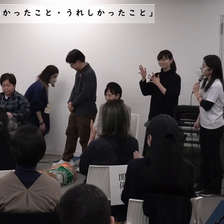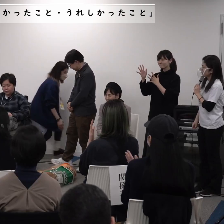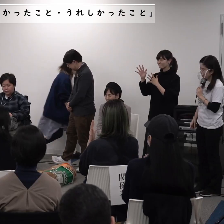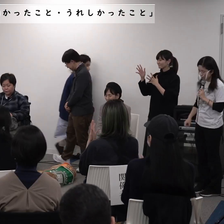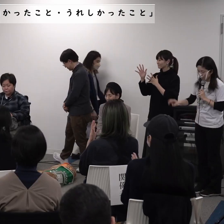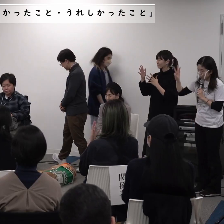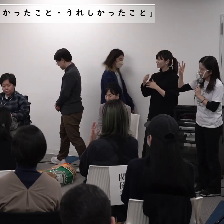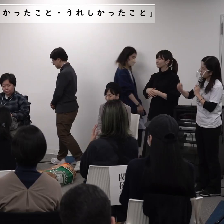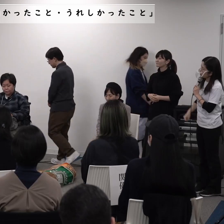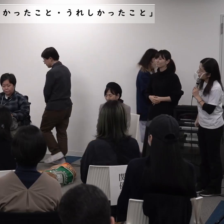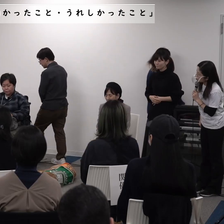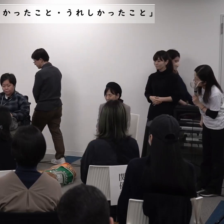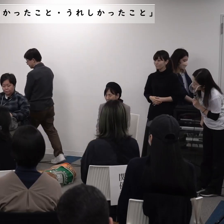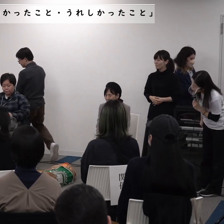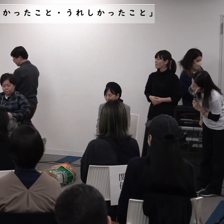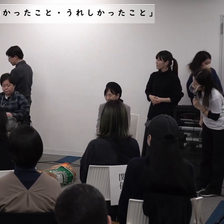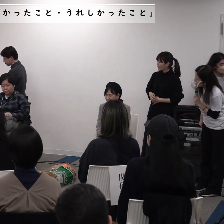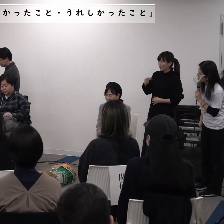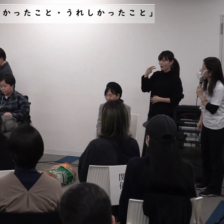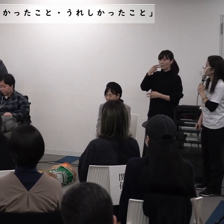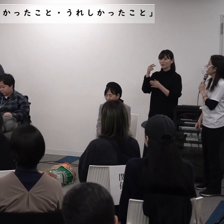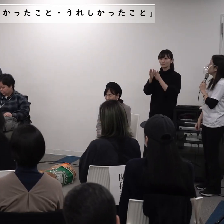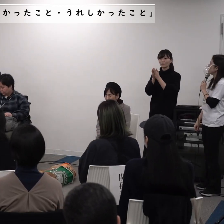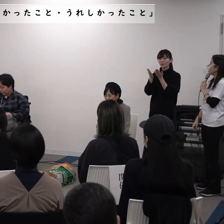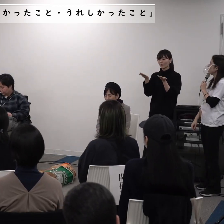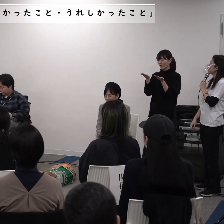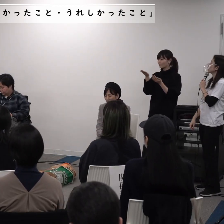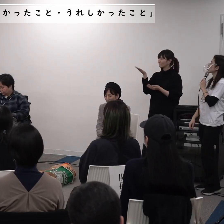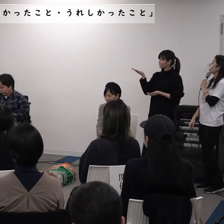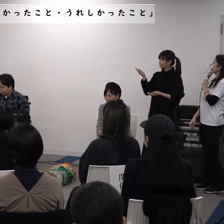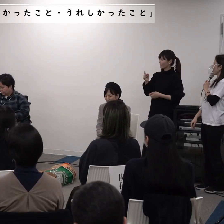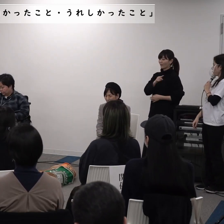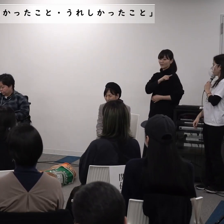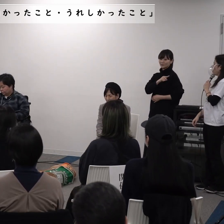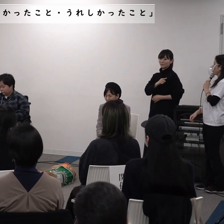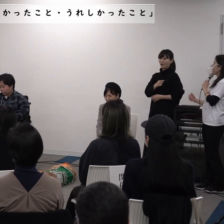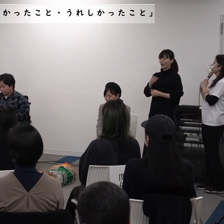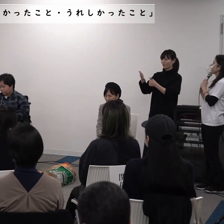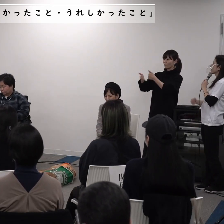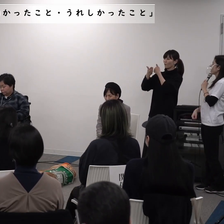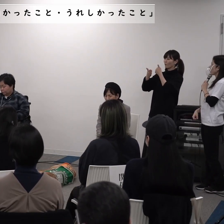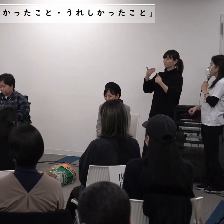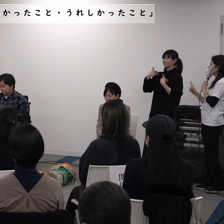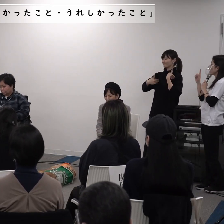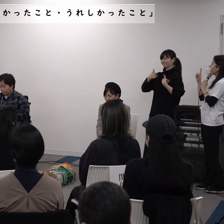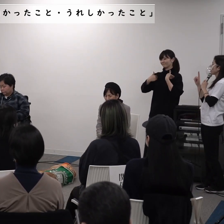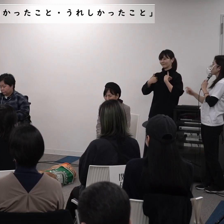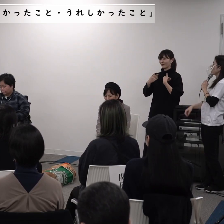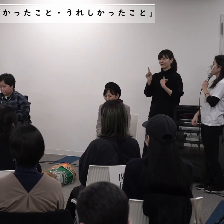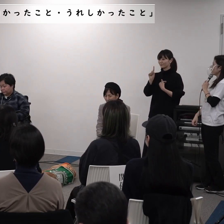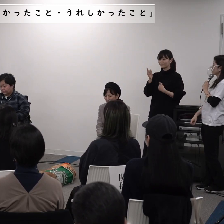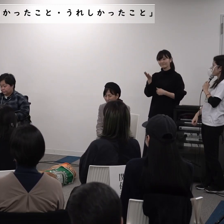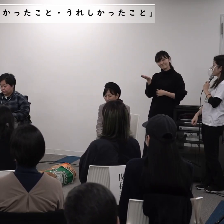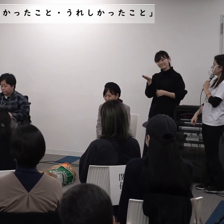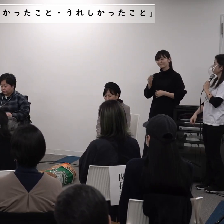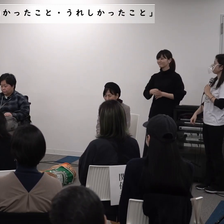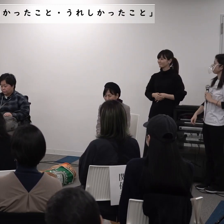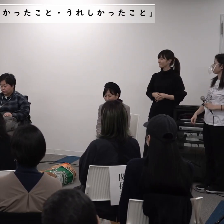橋爪）では松本さん一番助かったこと 嬉しかったことはどんなことがありますか